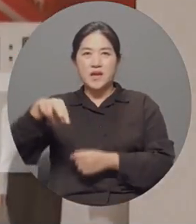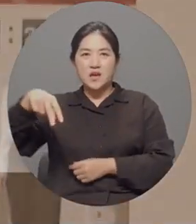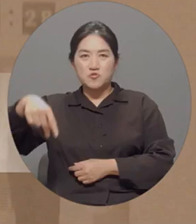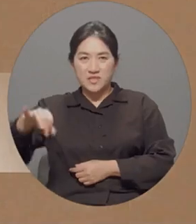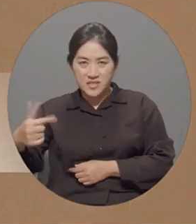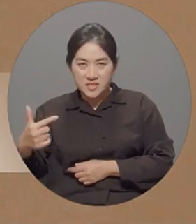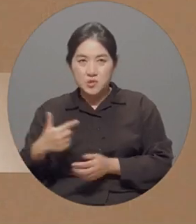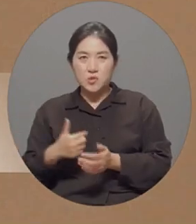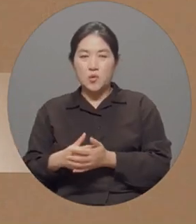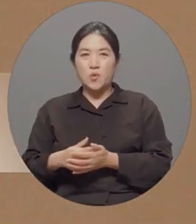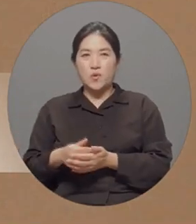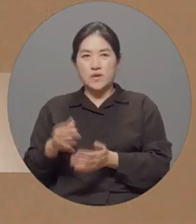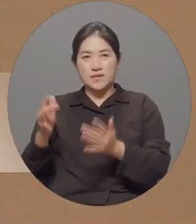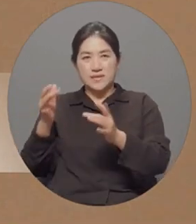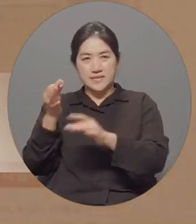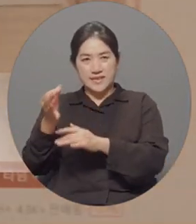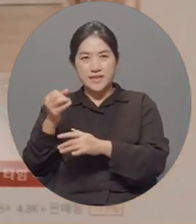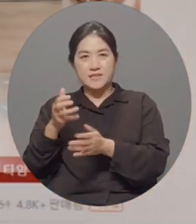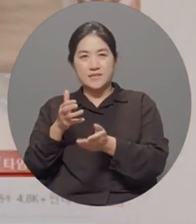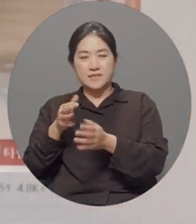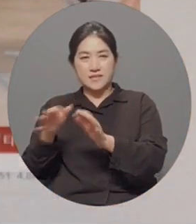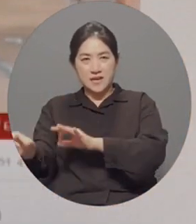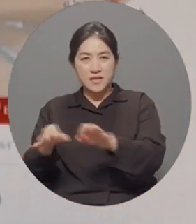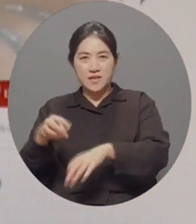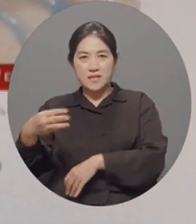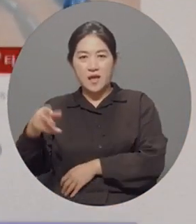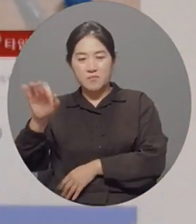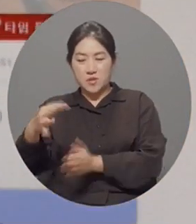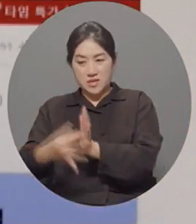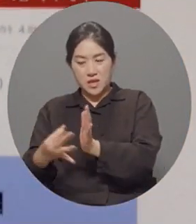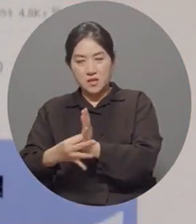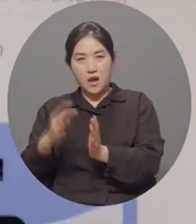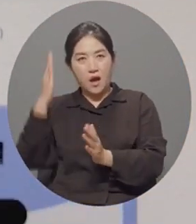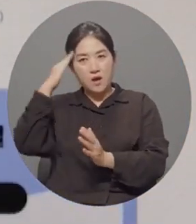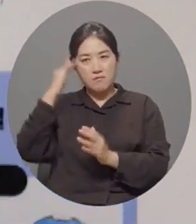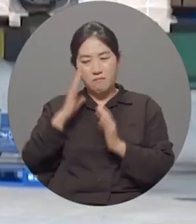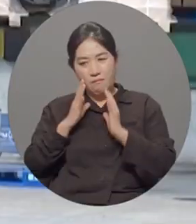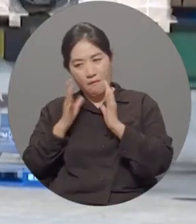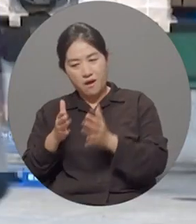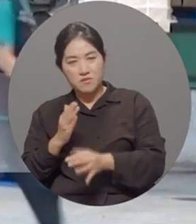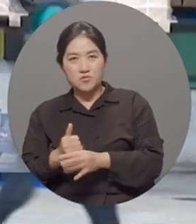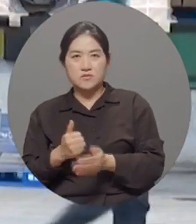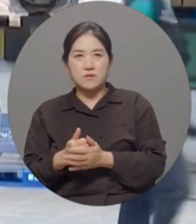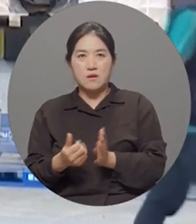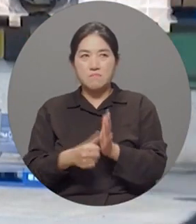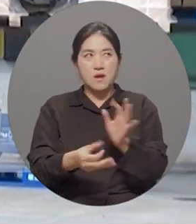여기에 중국판 유니클로로 불리는 패션 쇼핑몰 쉬인과 쇼핑앱 테무도 저가 공세로 국내 소비자를 끌어모으고 있습니다.